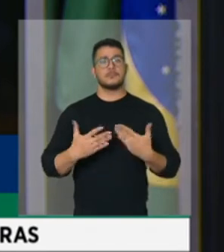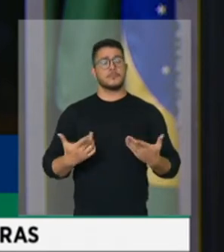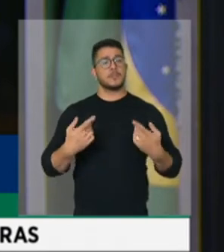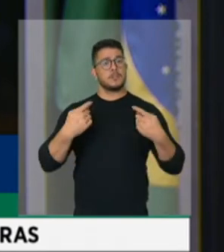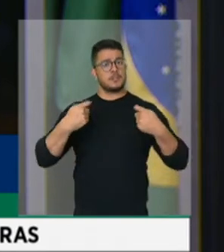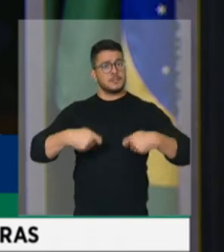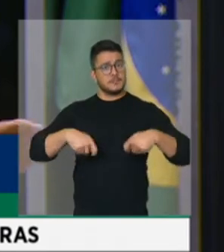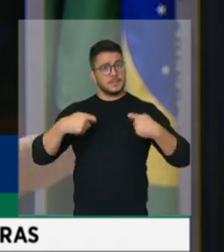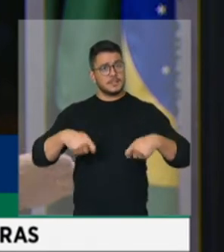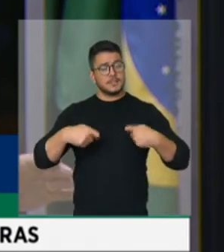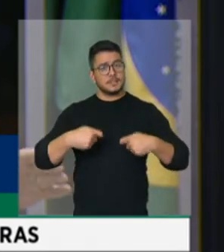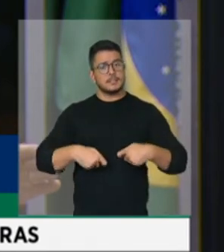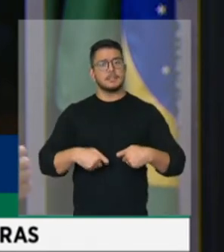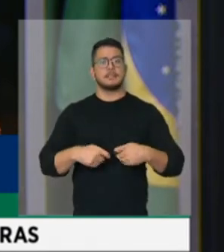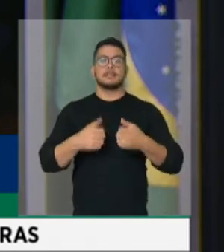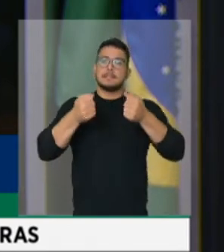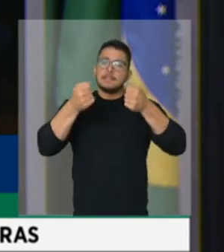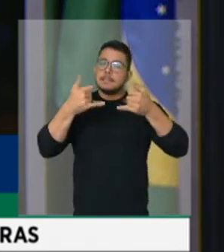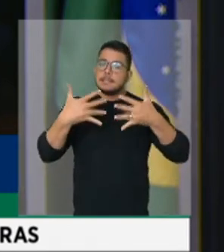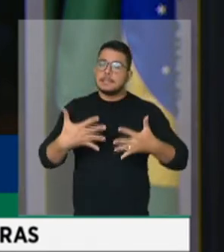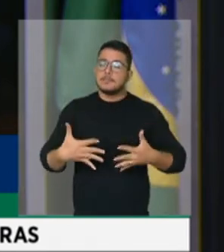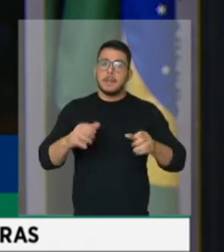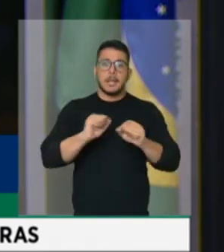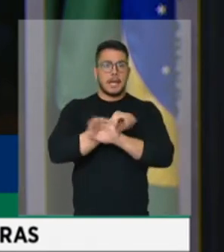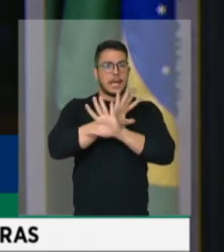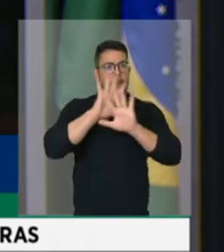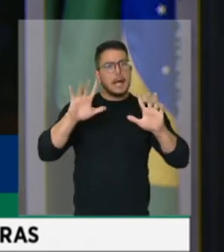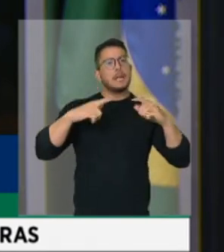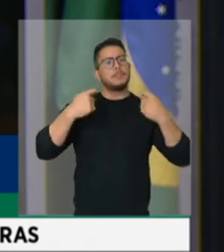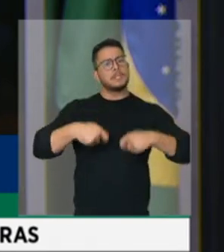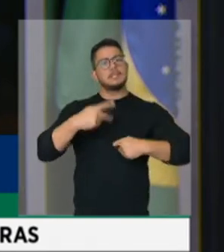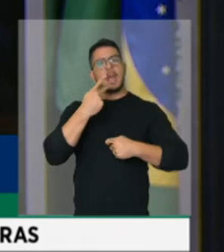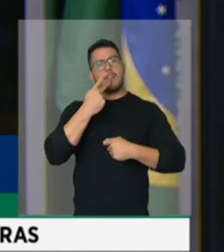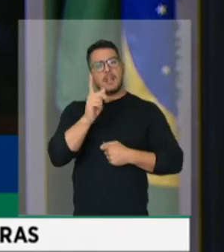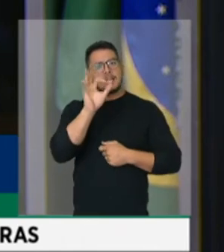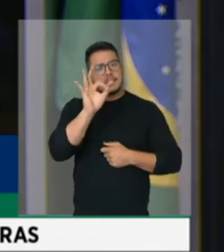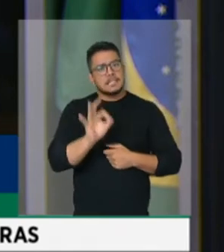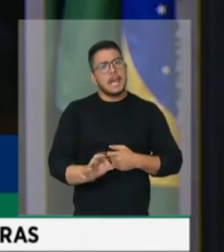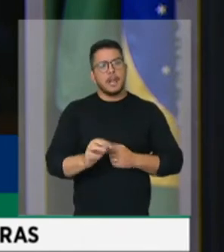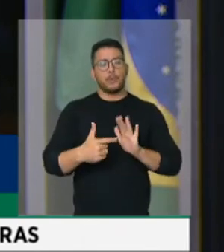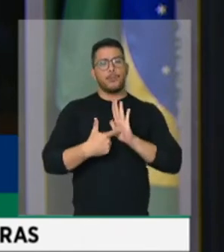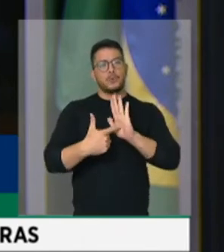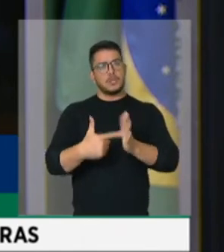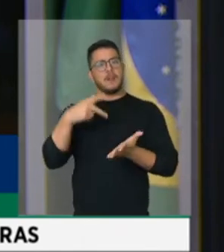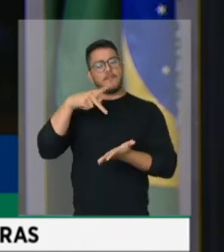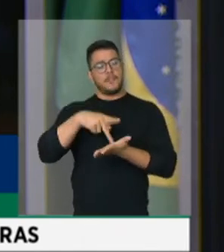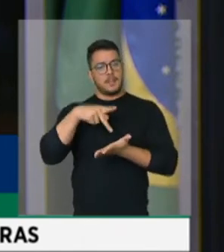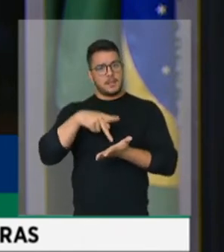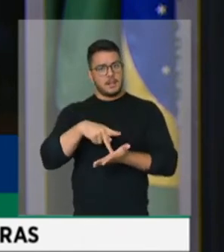A EMPRESA PARA QUE ELA TENHA CAPACIDADE DE INVESTIMENTO PARA O DESAFIO ENERGÉTICO QUE O BRASIL TERÁDAQUI PRA FRENTE NOS PRÓXIMOS ANOS QUANDO DA